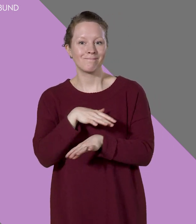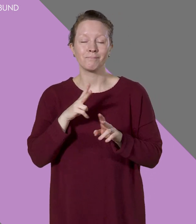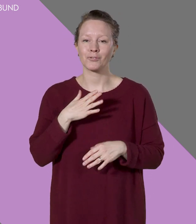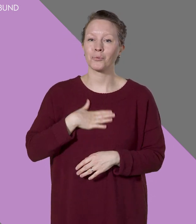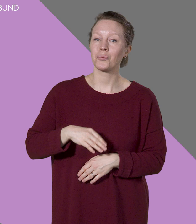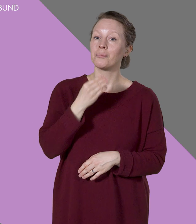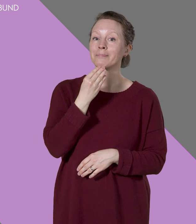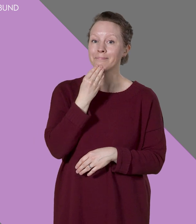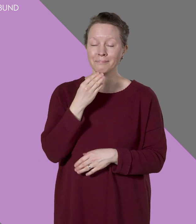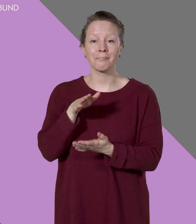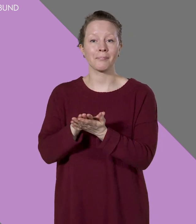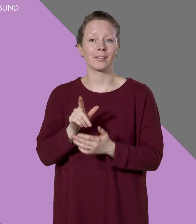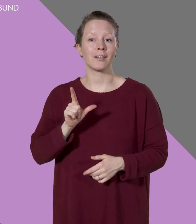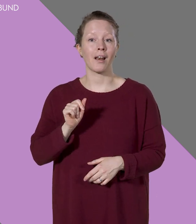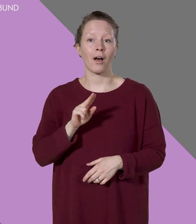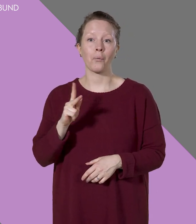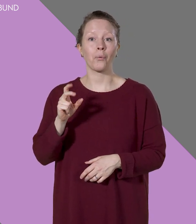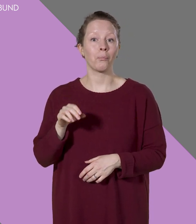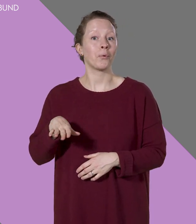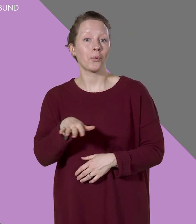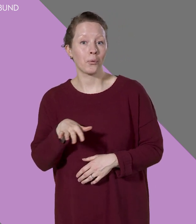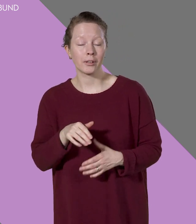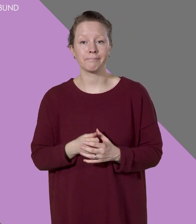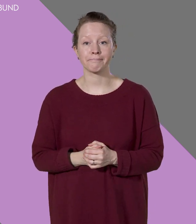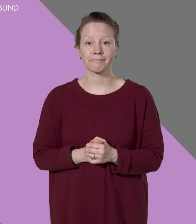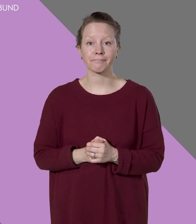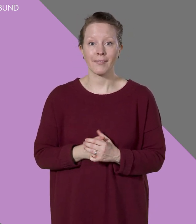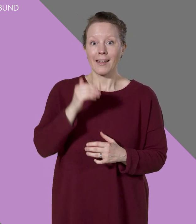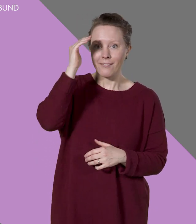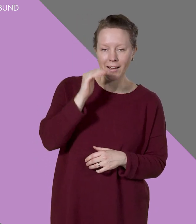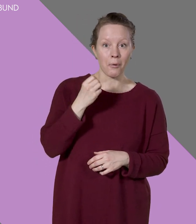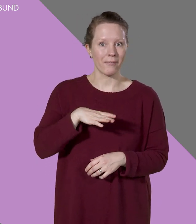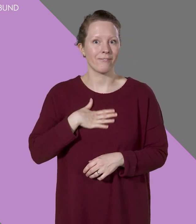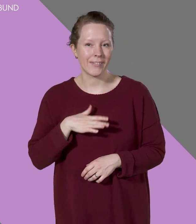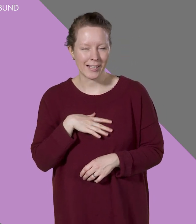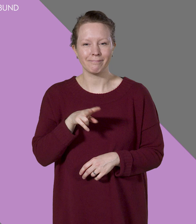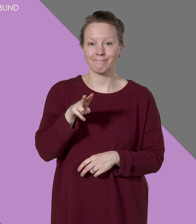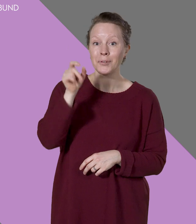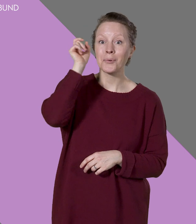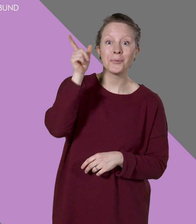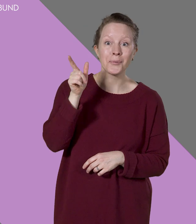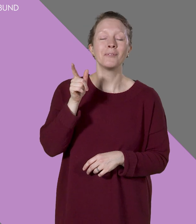och en god lunch på Laukko gård. På kvällen får de som vill ta del av högkultur -